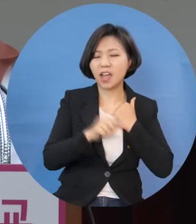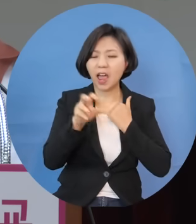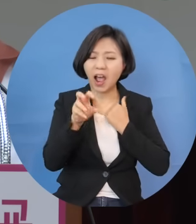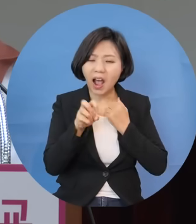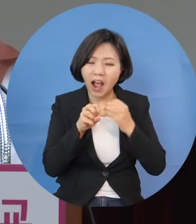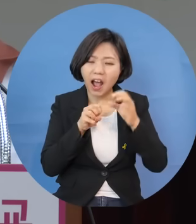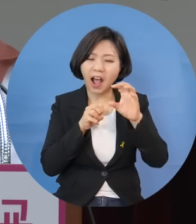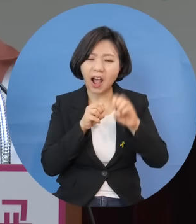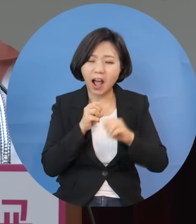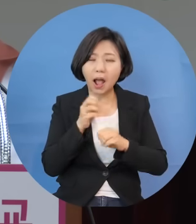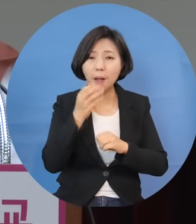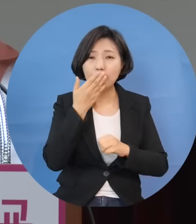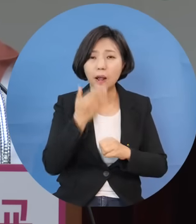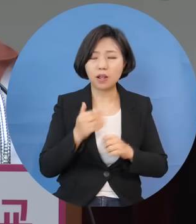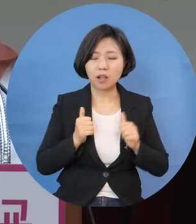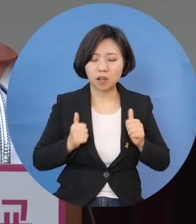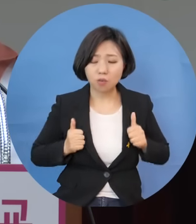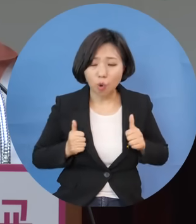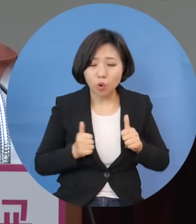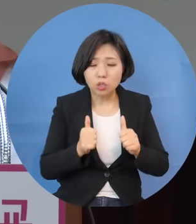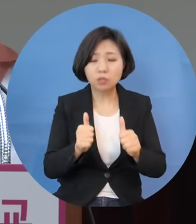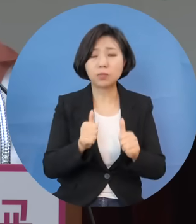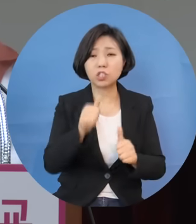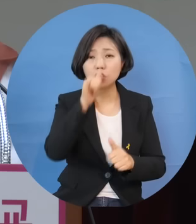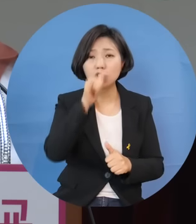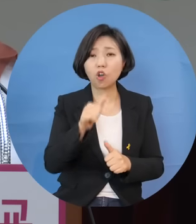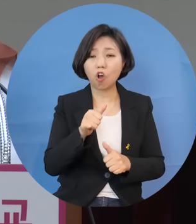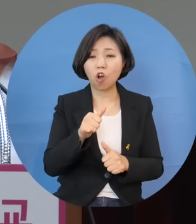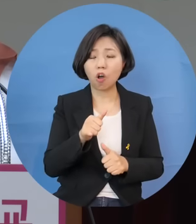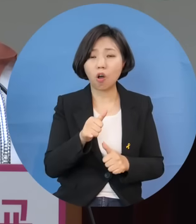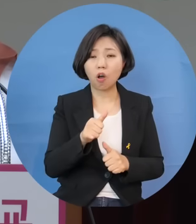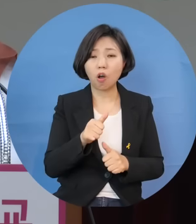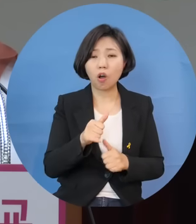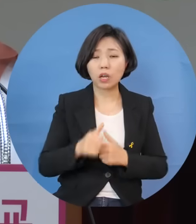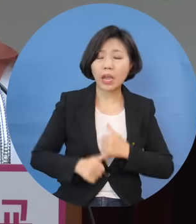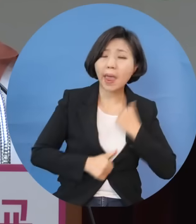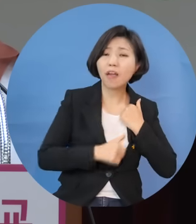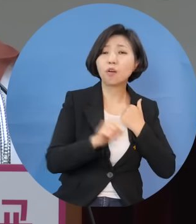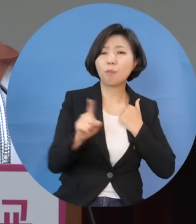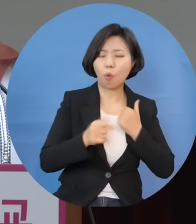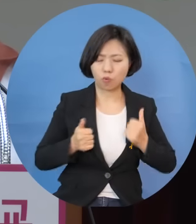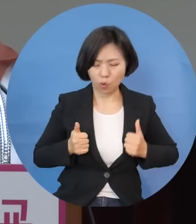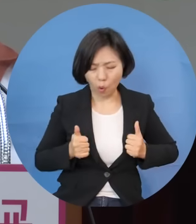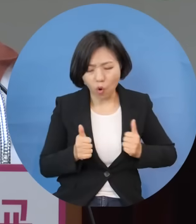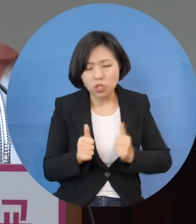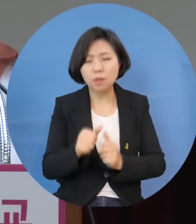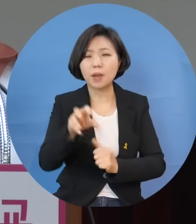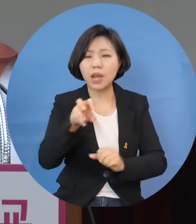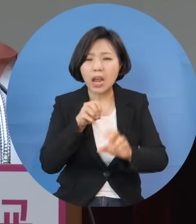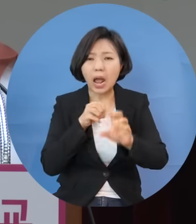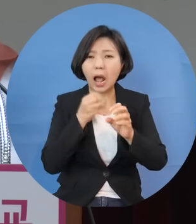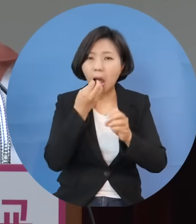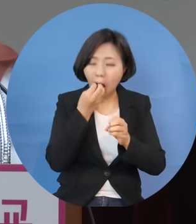부지런히 뜯습니까, 게으르게 뜯습니까? 부지런히 뜯는데 그 부지런함이